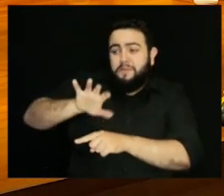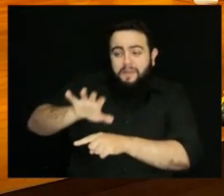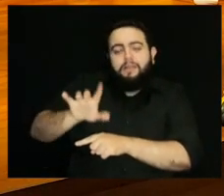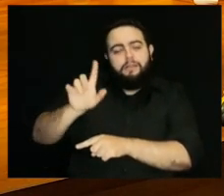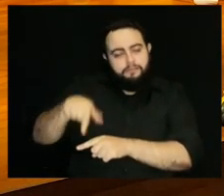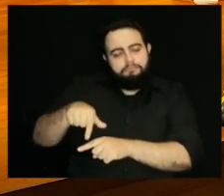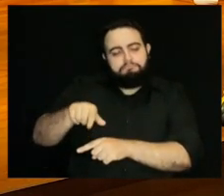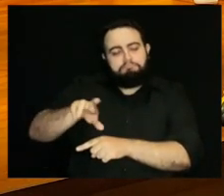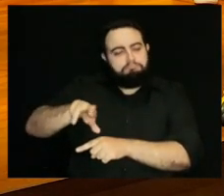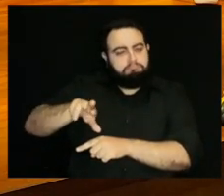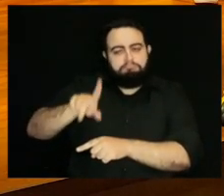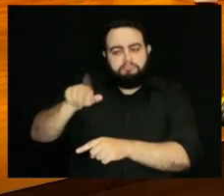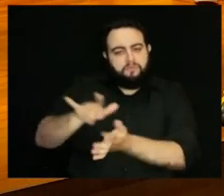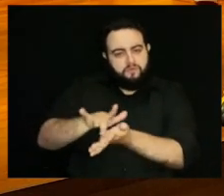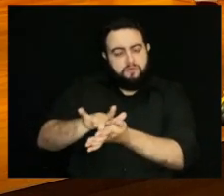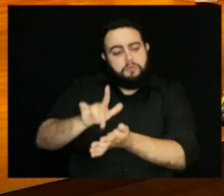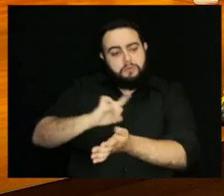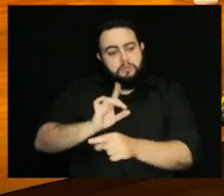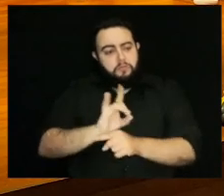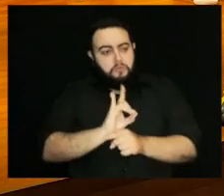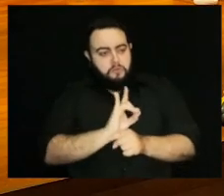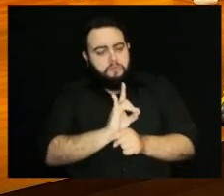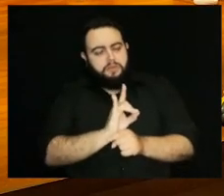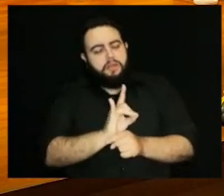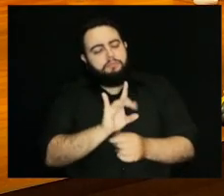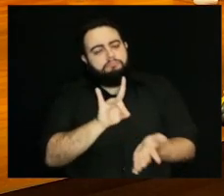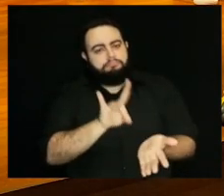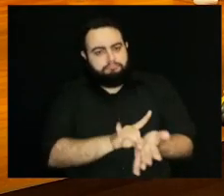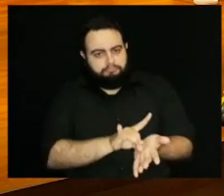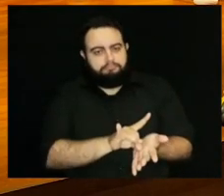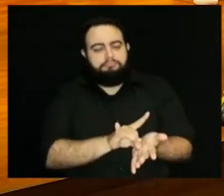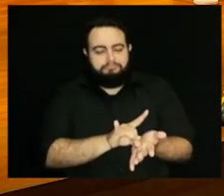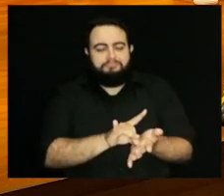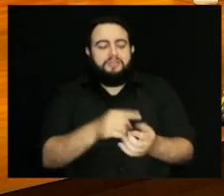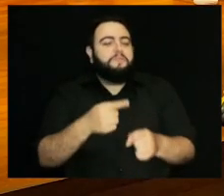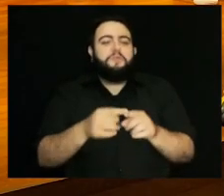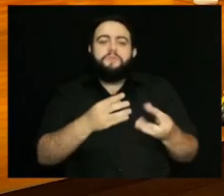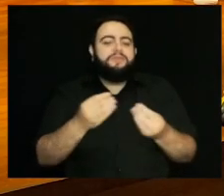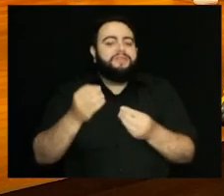um documentário para dizer como é que é né. Muitas vezes a gente vê essa cinebiografias com um monte